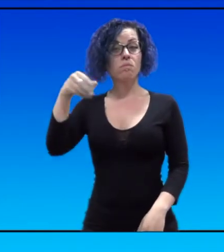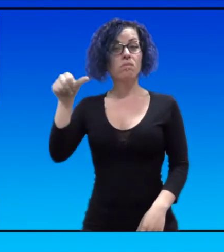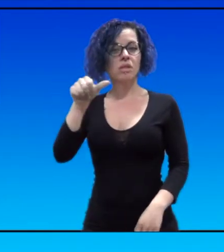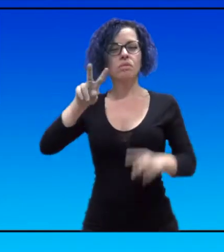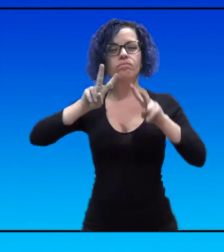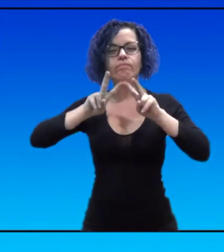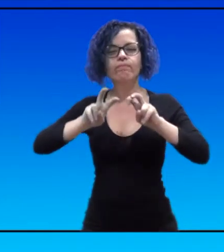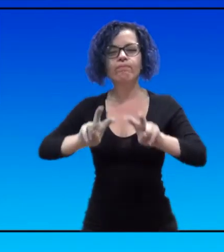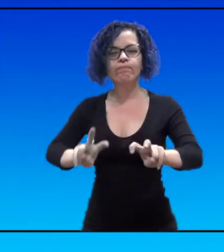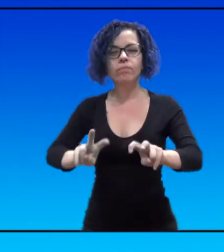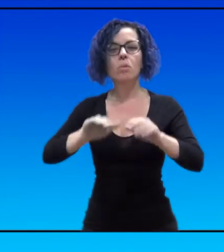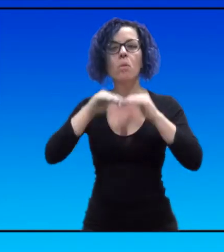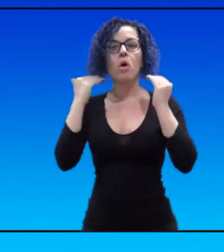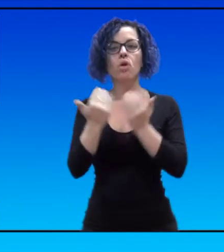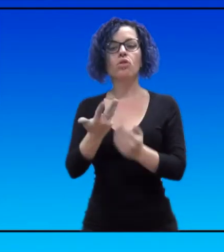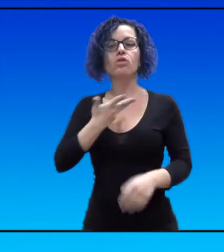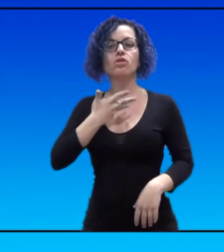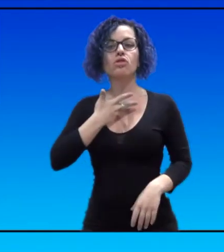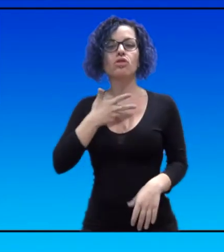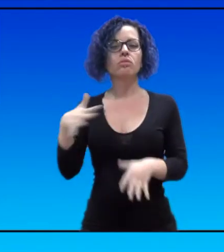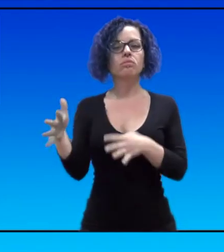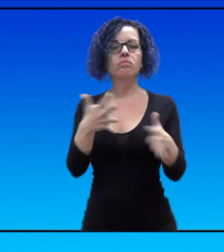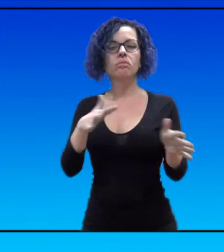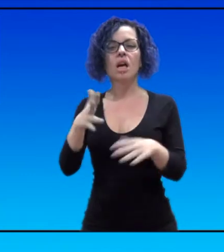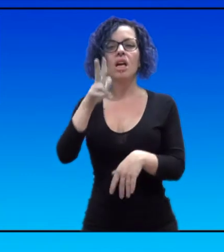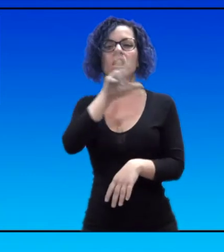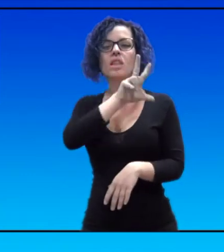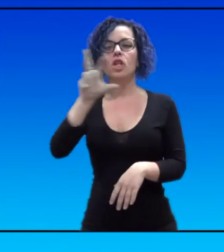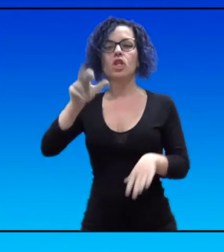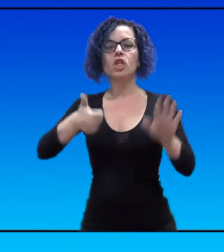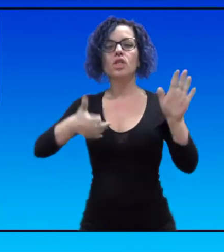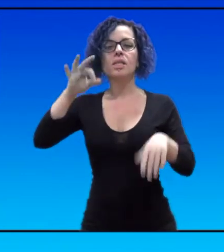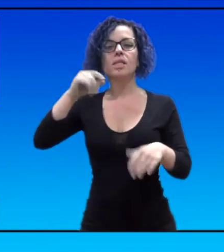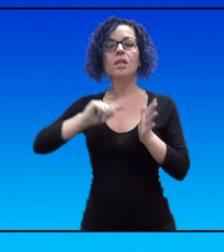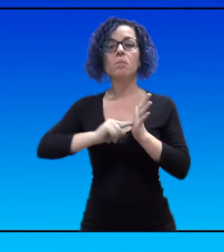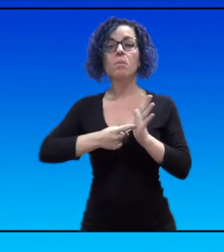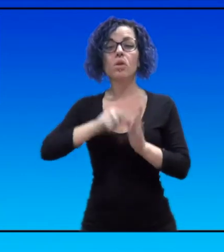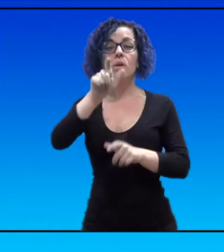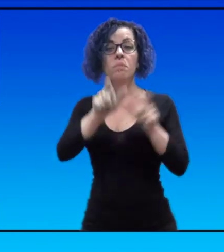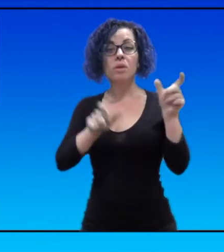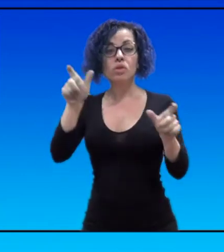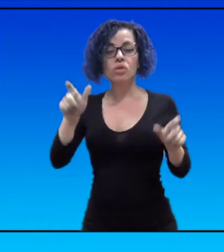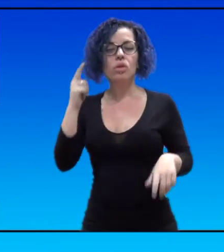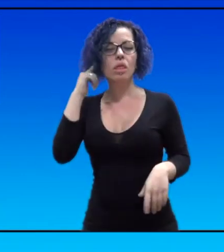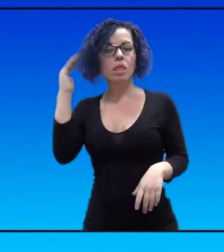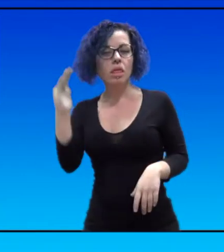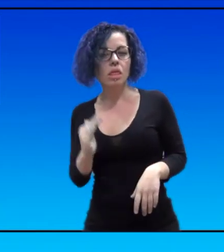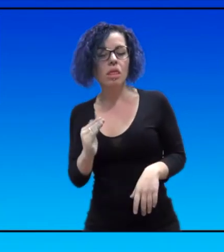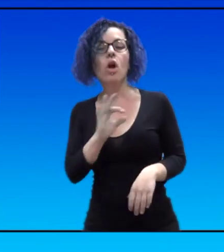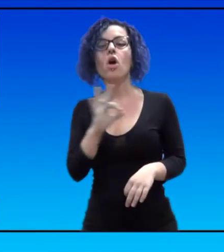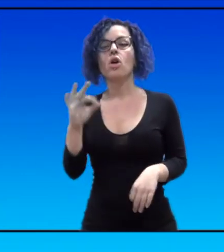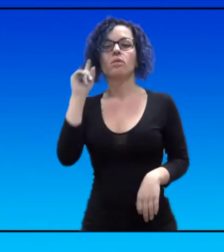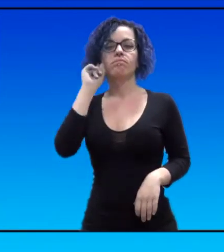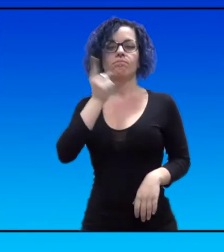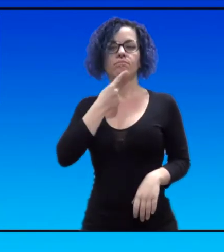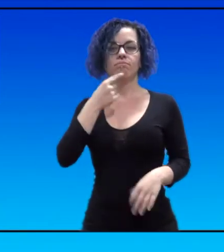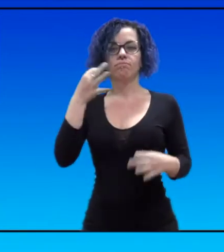Secondo una ricerca dell'OMS, si stima che siano circa 360 milioni le persone che soffrono di deficit uditivi e/o sordità.